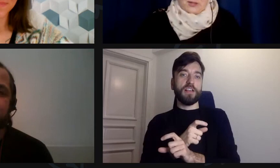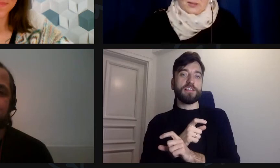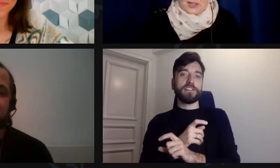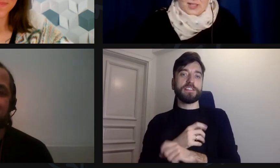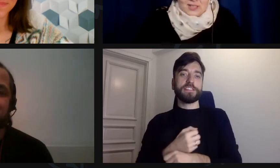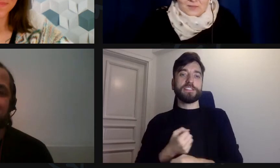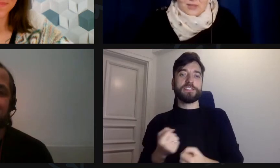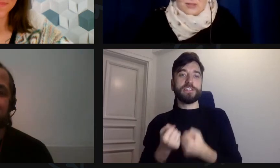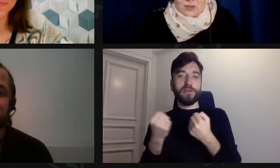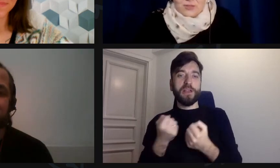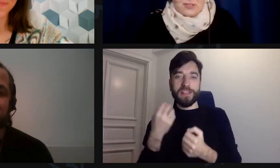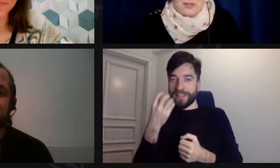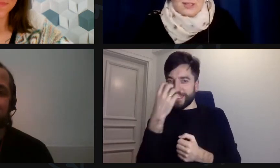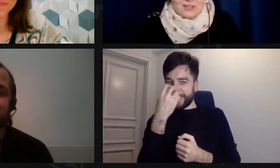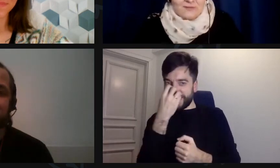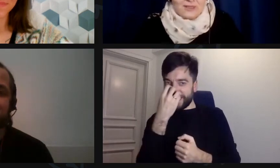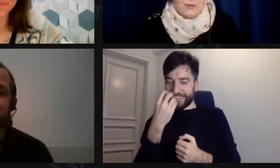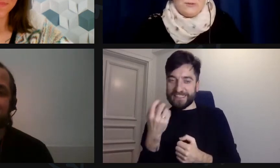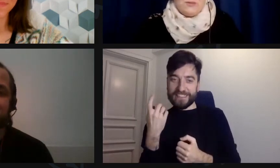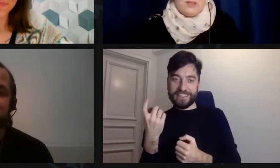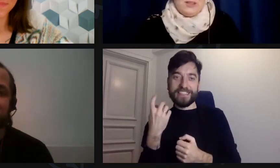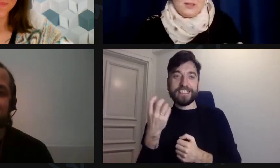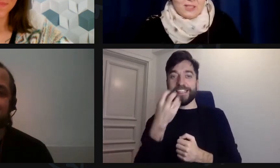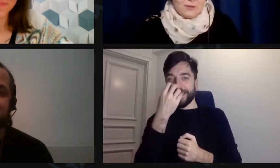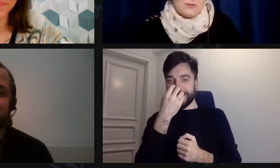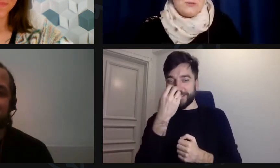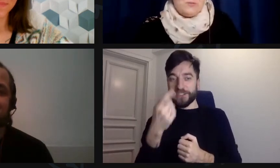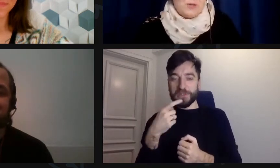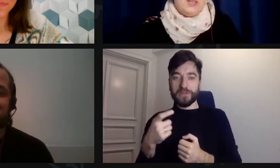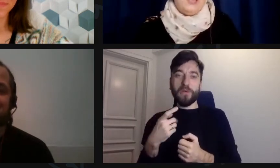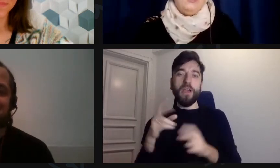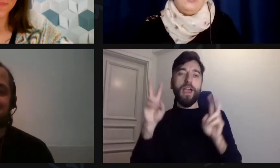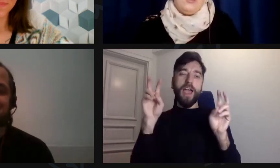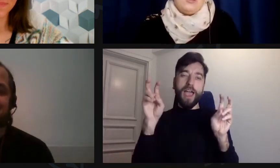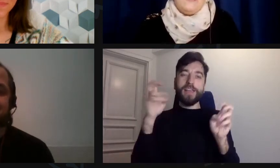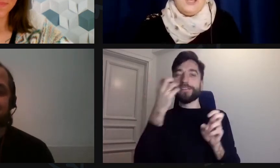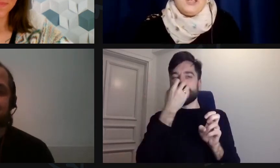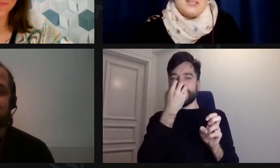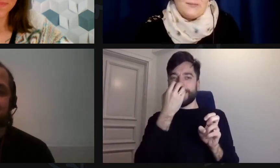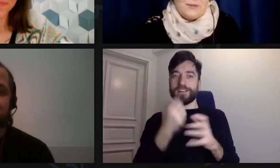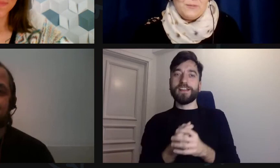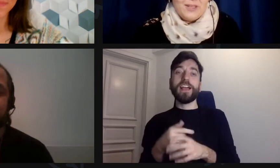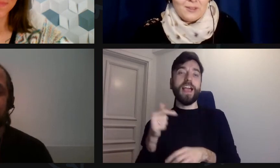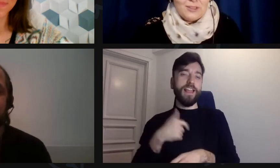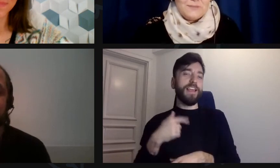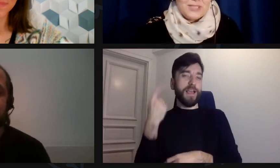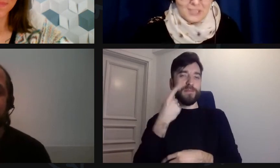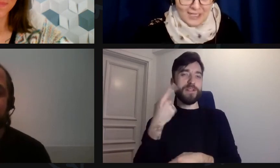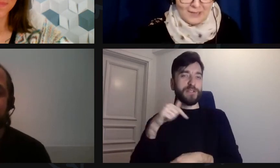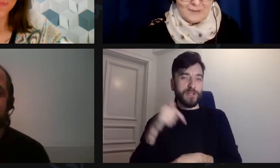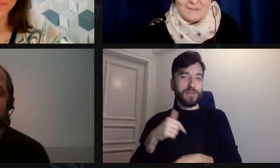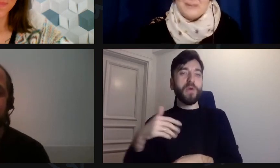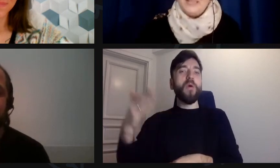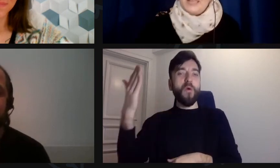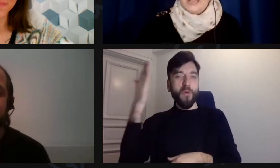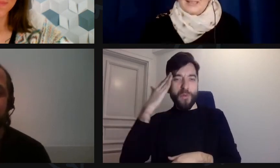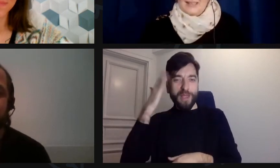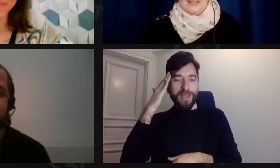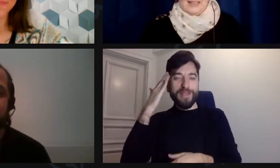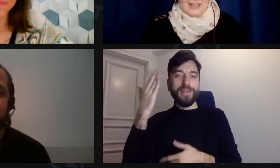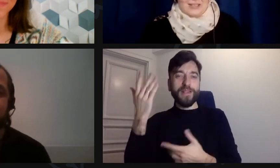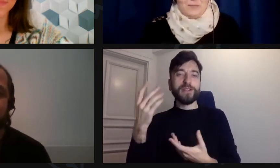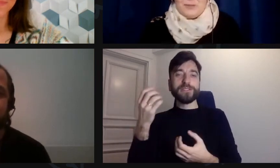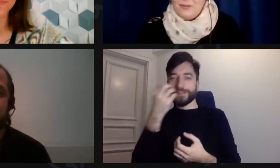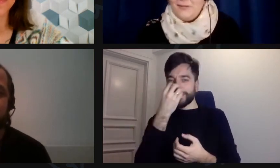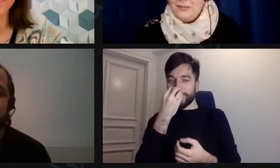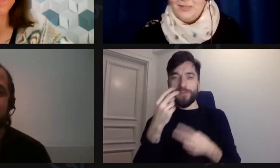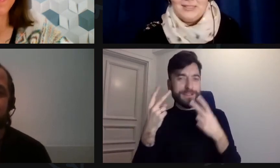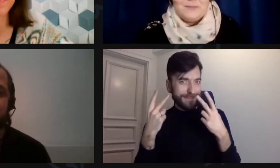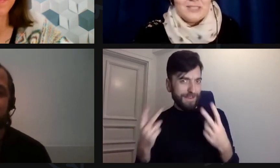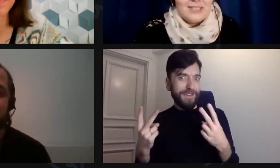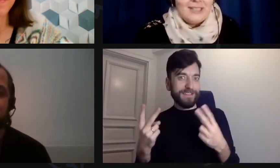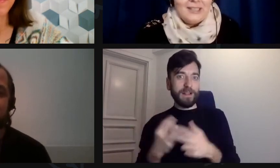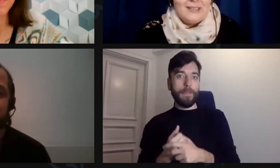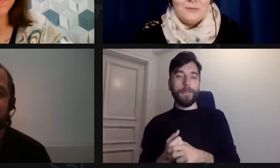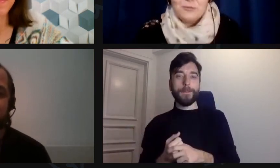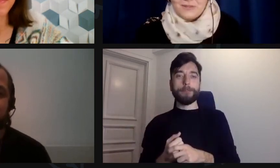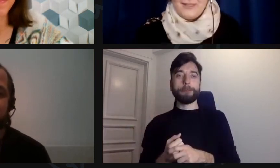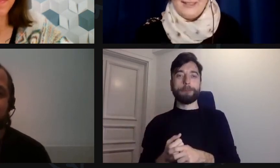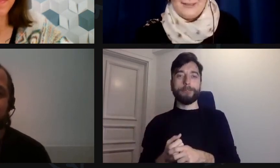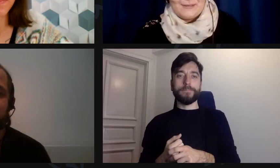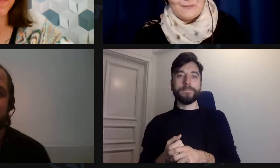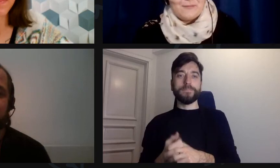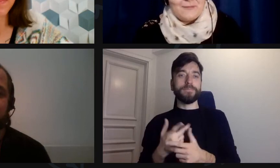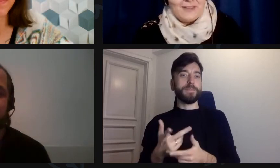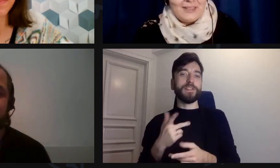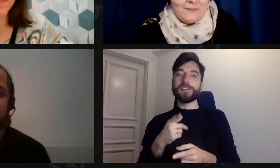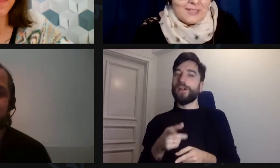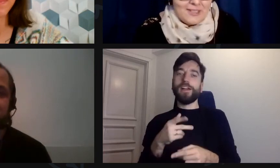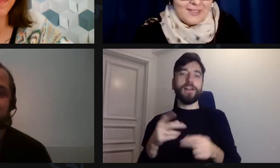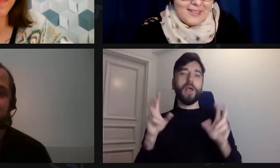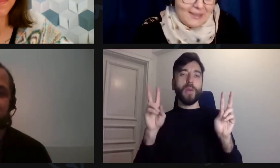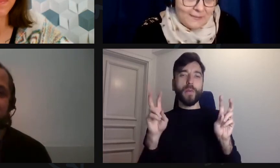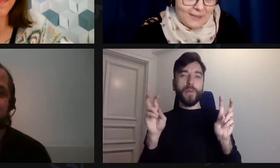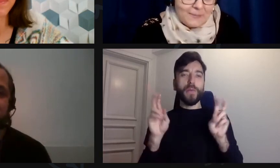bo jest to dobrze zorganizowana przestrzeń do pokazania własnych umiejętności i postulowanie o nieprzedstawianie cyrku w negatywny sposób.